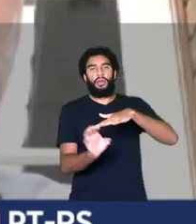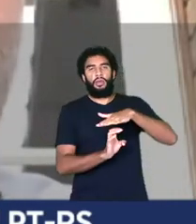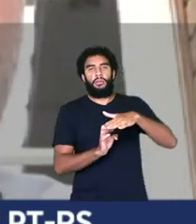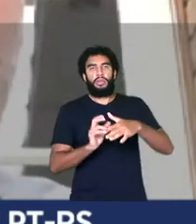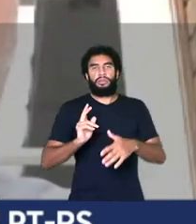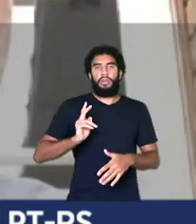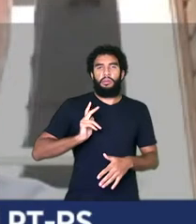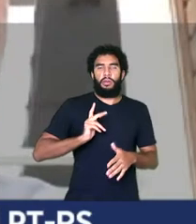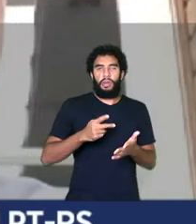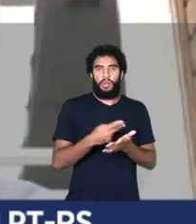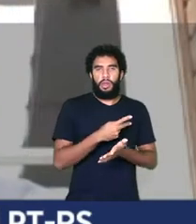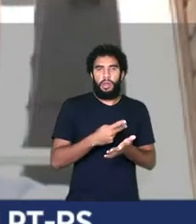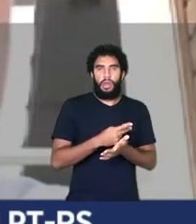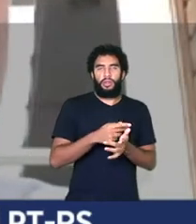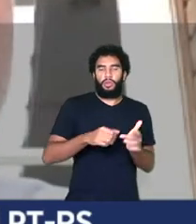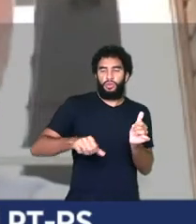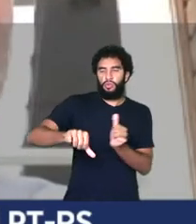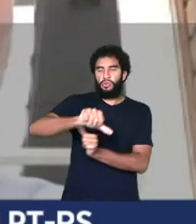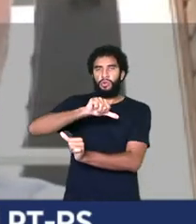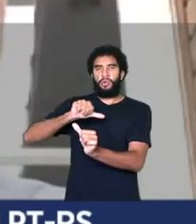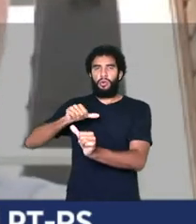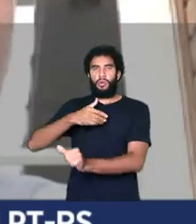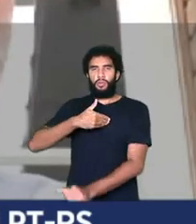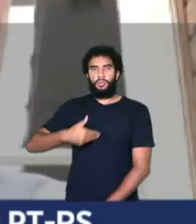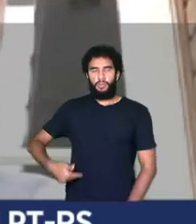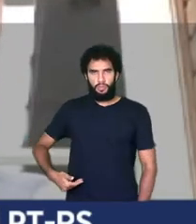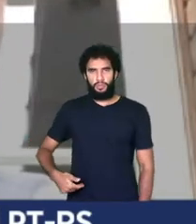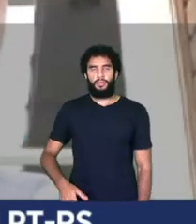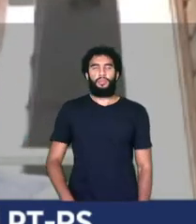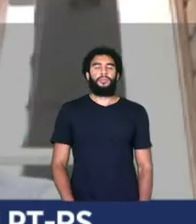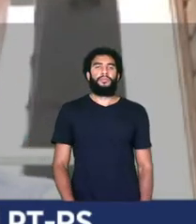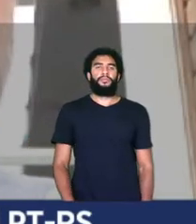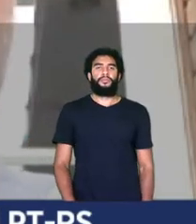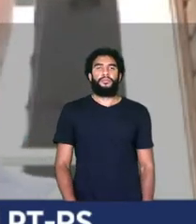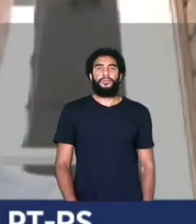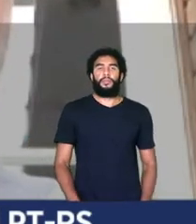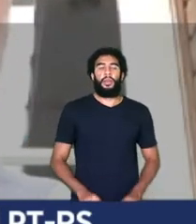PRIVATIZADO DE FORMA ILEGAL, MUITOS DELES, INCLUSIVE. MAS ESPECIALMENTE IMEDIATAMENTE MUDAR A POLÍTICA DE PREÇOS.